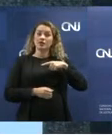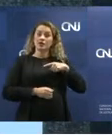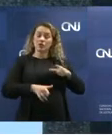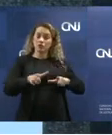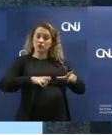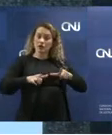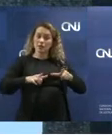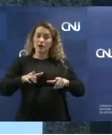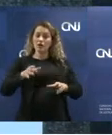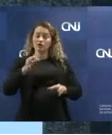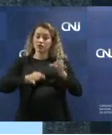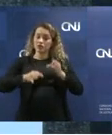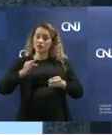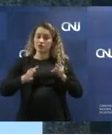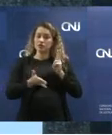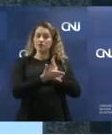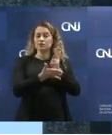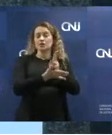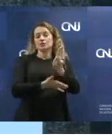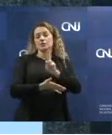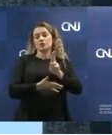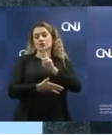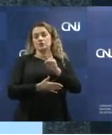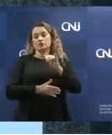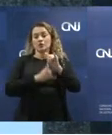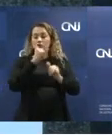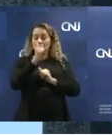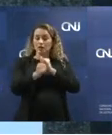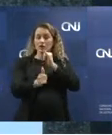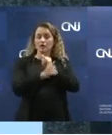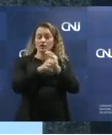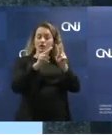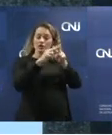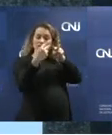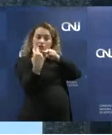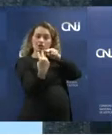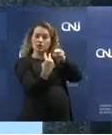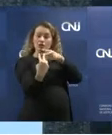online, de modo cada vez mais eficiente, célere e transparente, em alinhamento